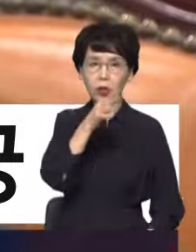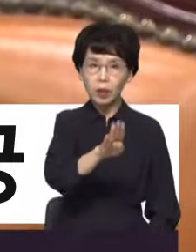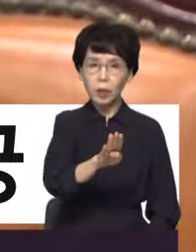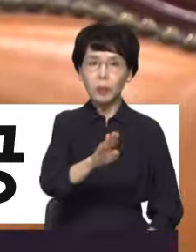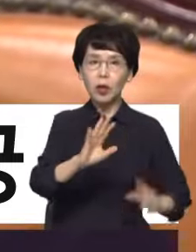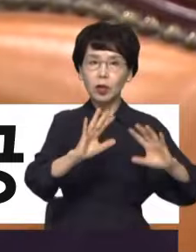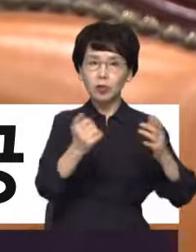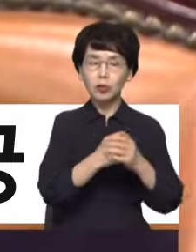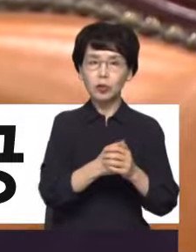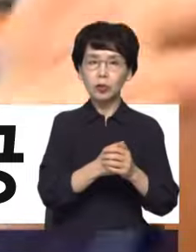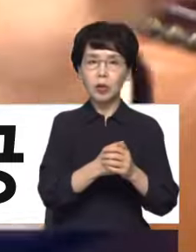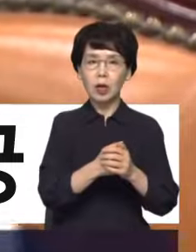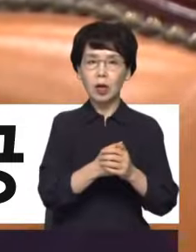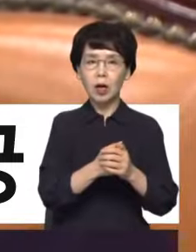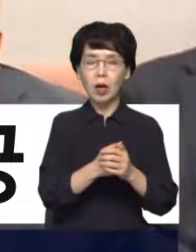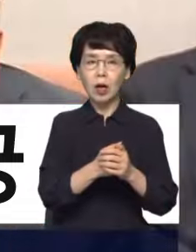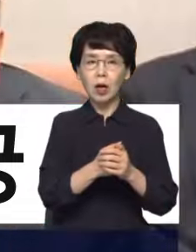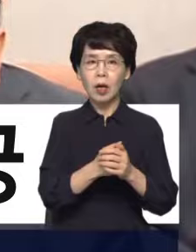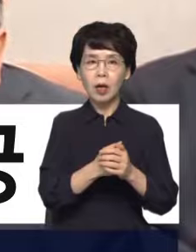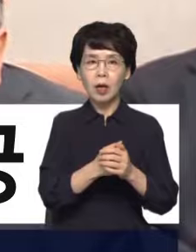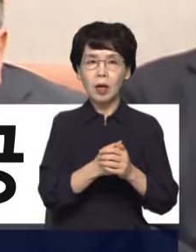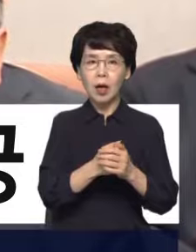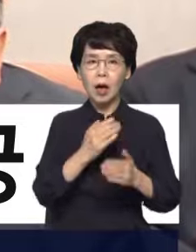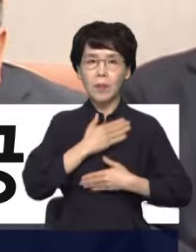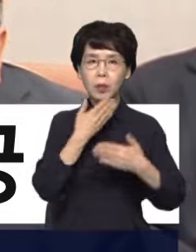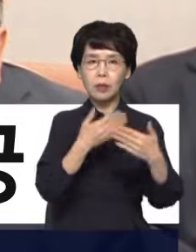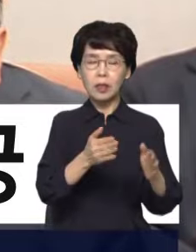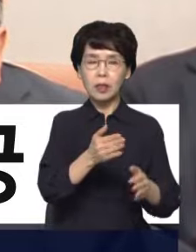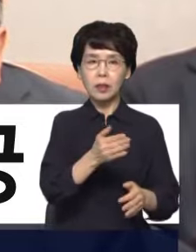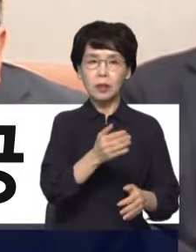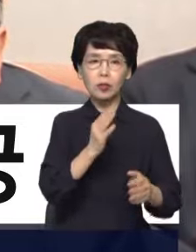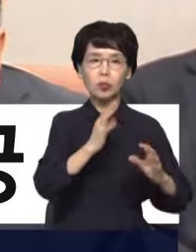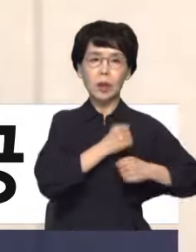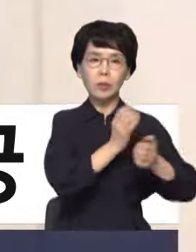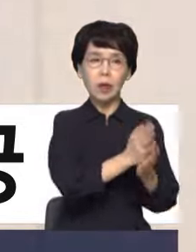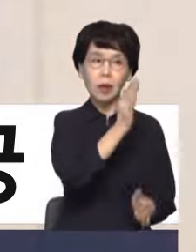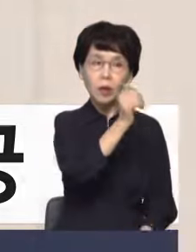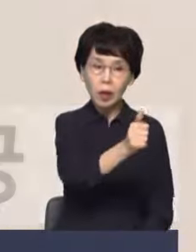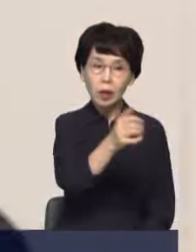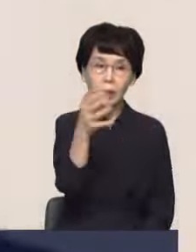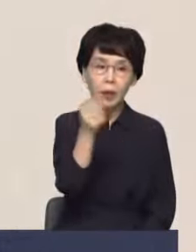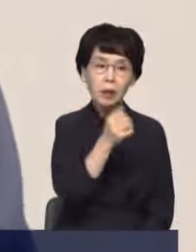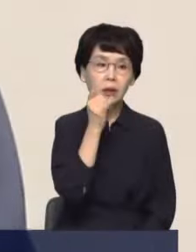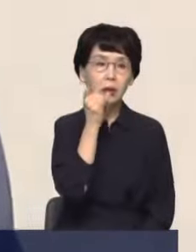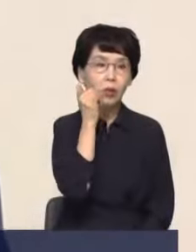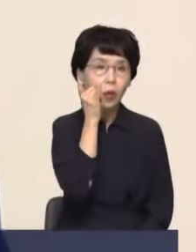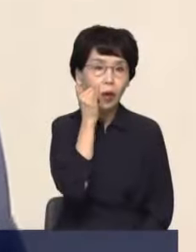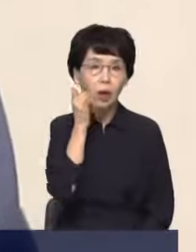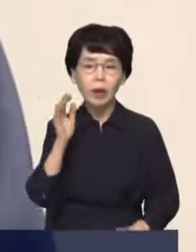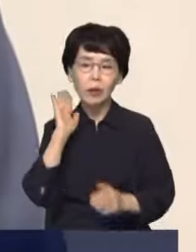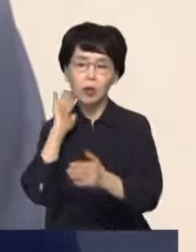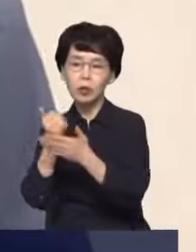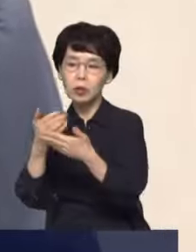02-800으로 시작하는 전화번호가 대통령실의 번호가 맞는지에 대한 질의도 나왔는데요. 이에 대해 정진석 비서실장은 대통령실